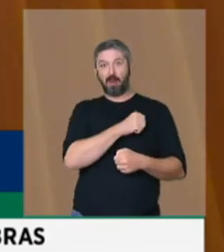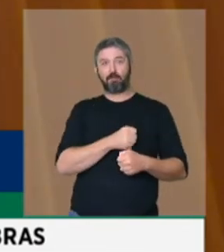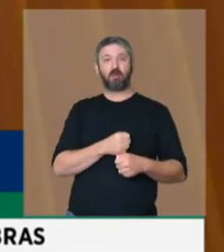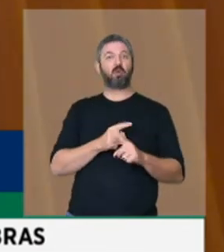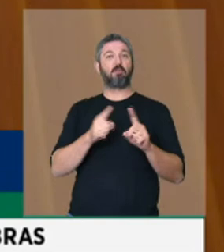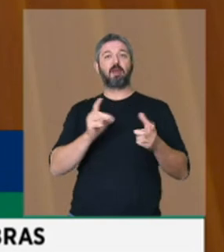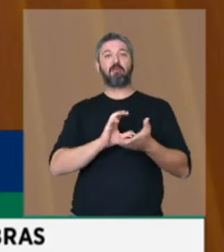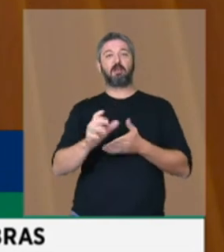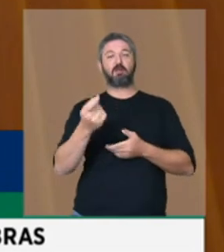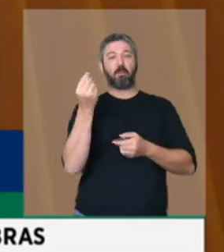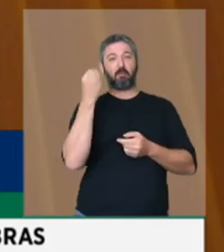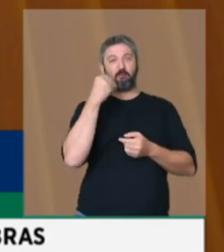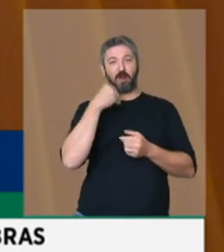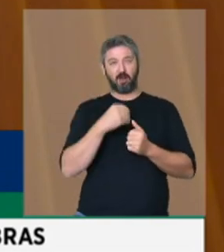QUE A ÁGUA CHEGUE PARA GERAR ENERGIA, MAS TAMBÉM PARA